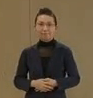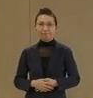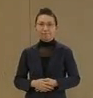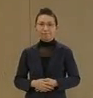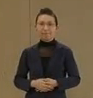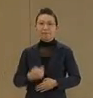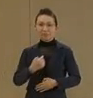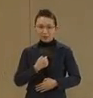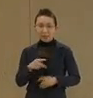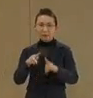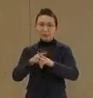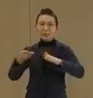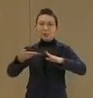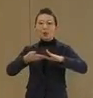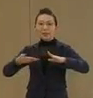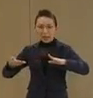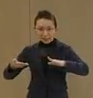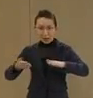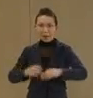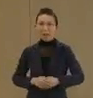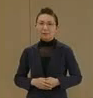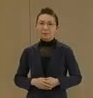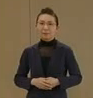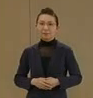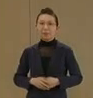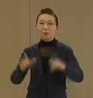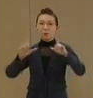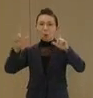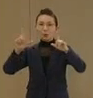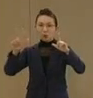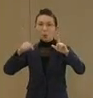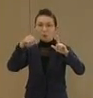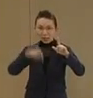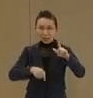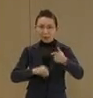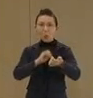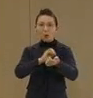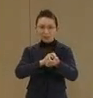私 小池あきらは 東京の医療介護を立て直し